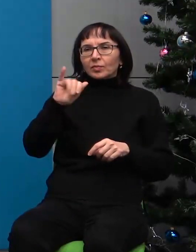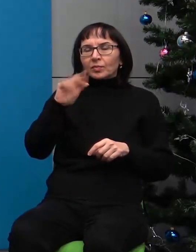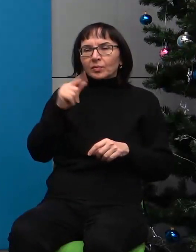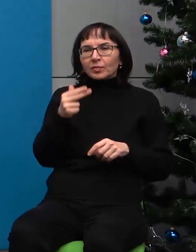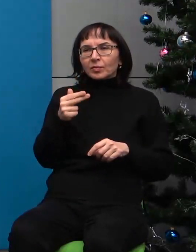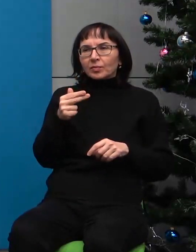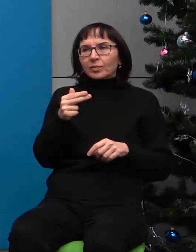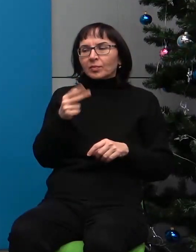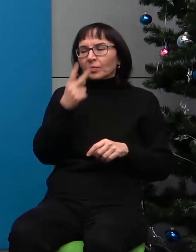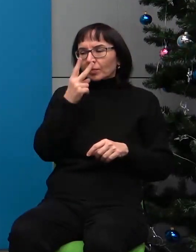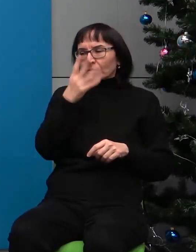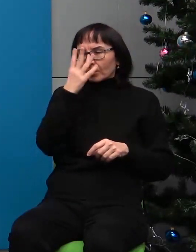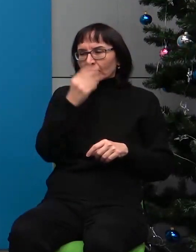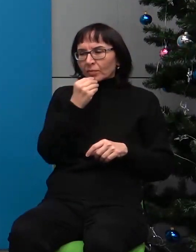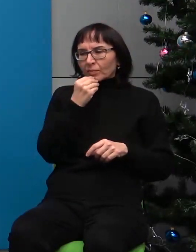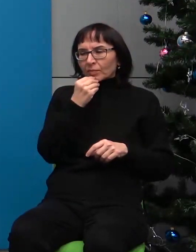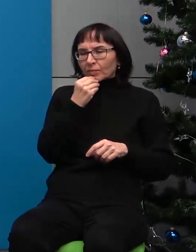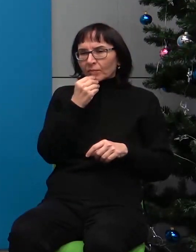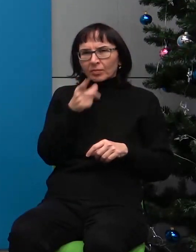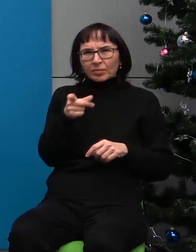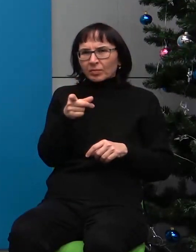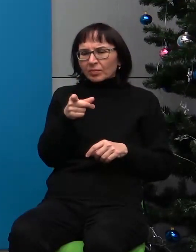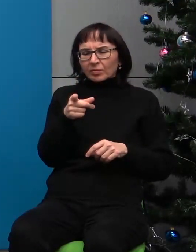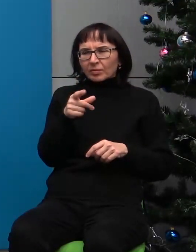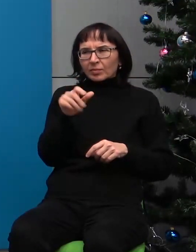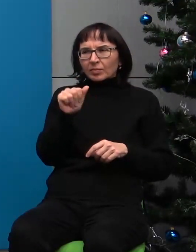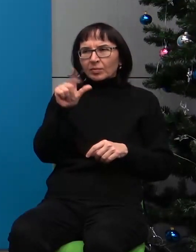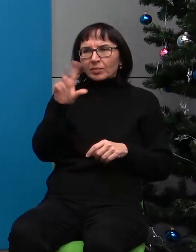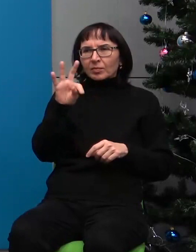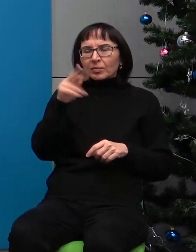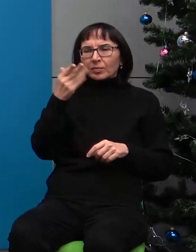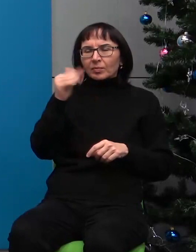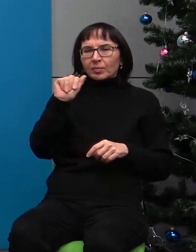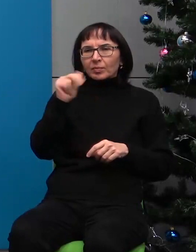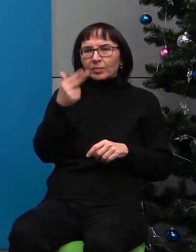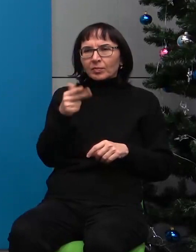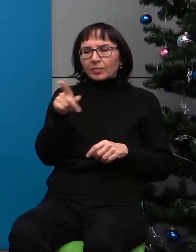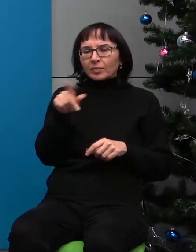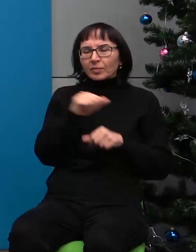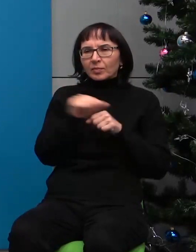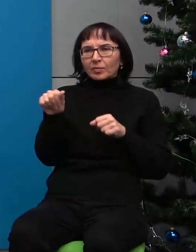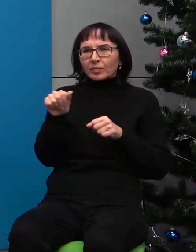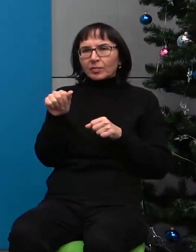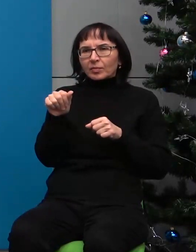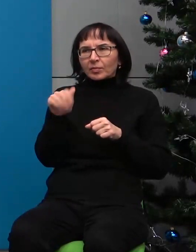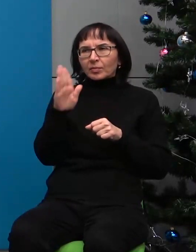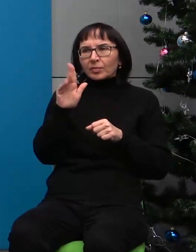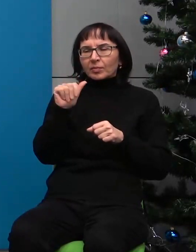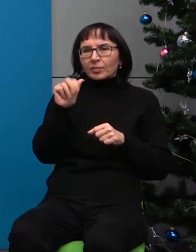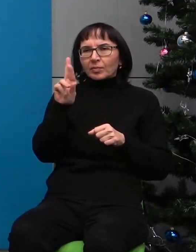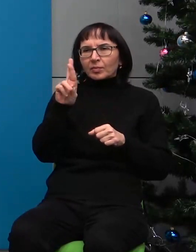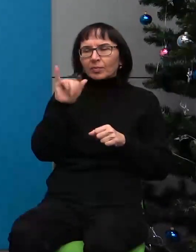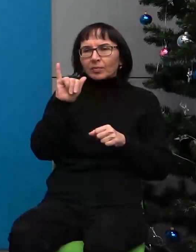I on wie, że to nie jest Altman. To jest Klaus Bachbee.